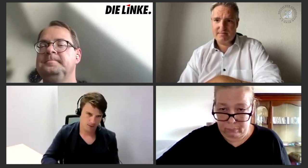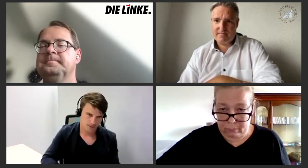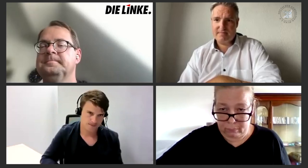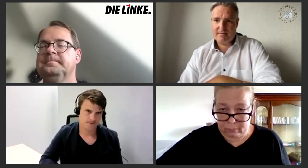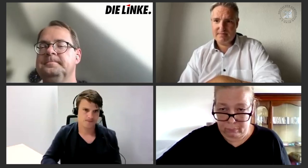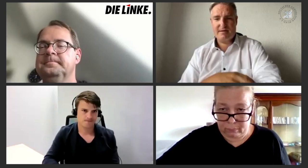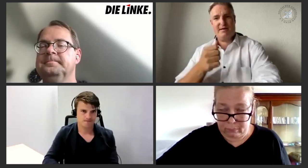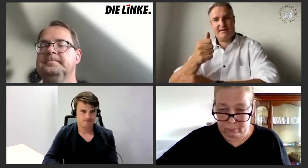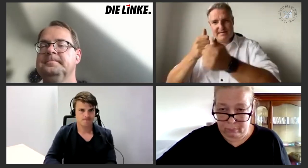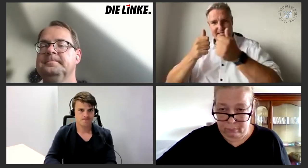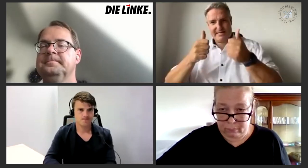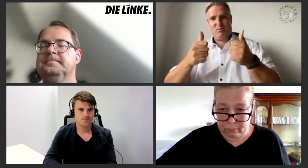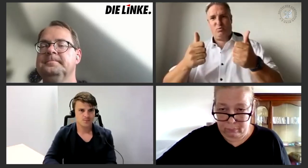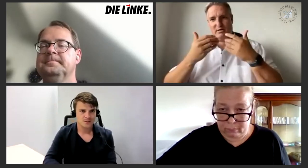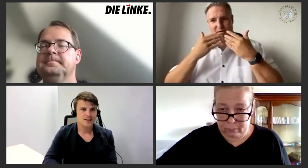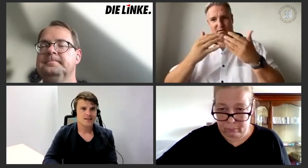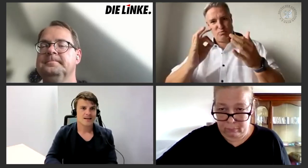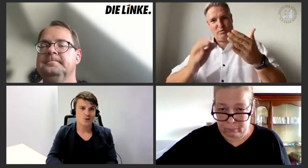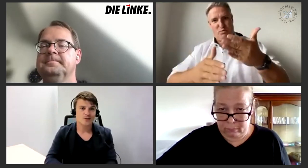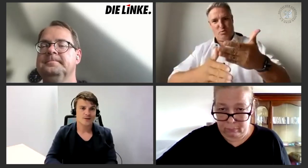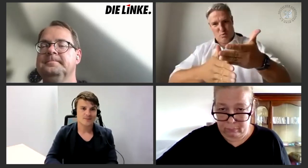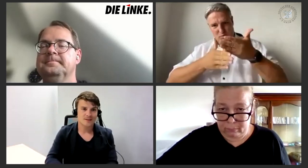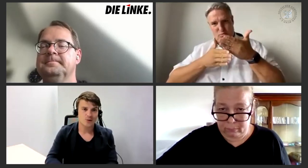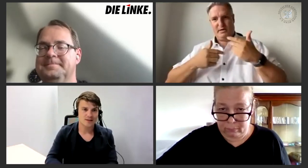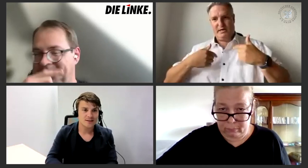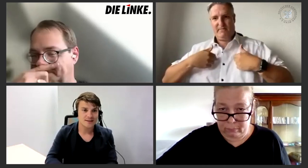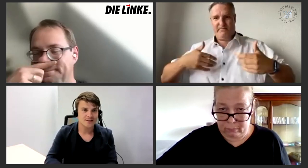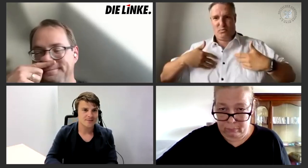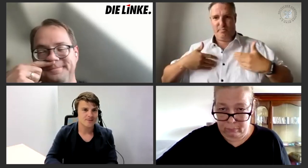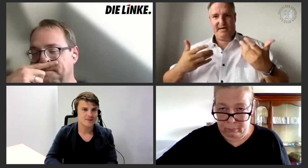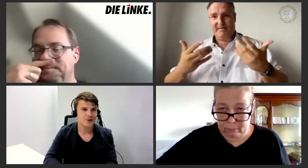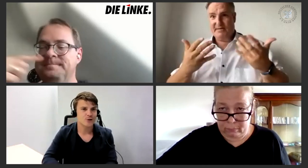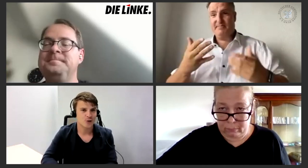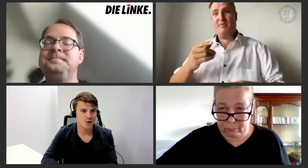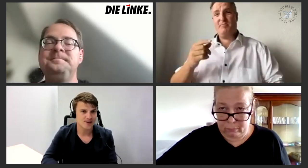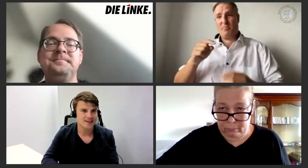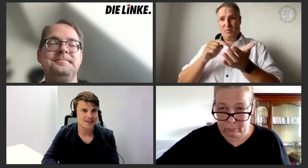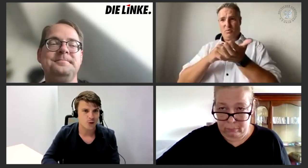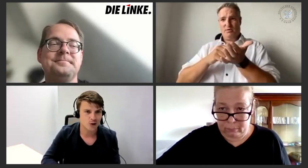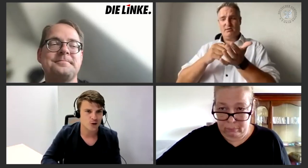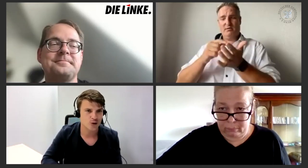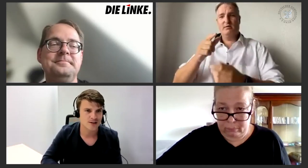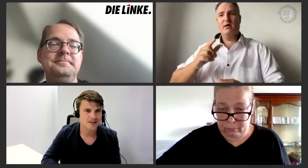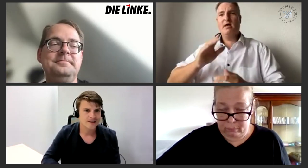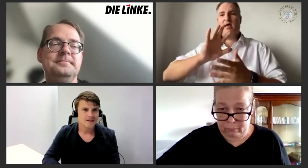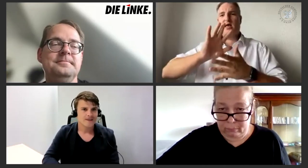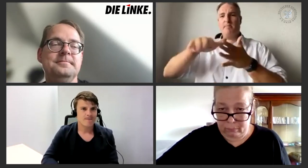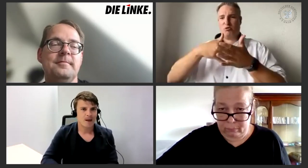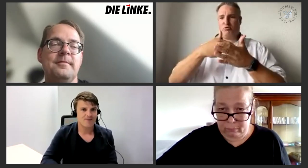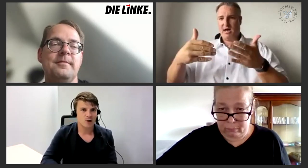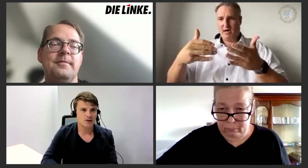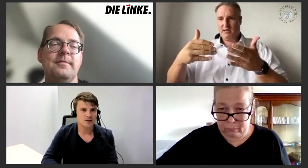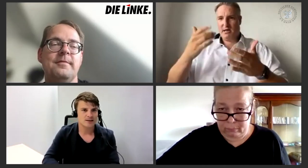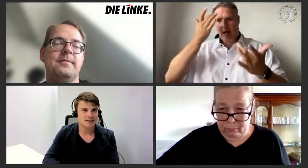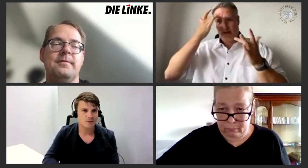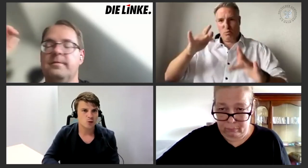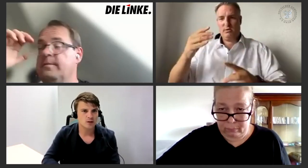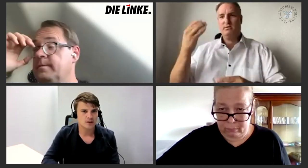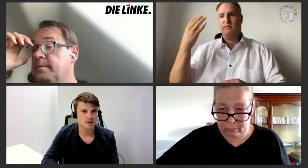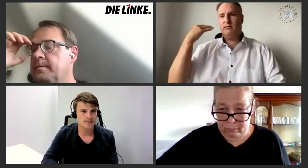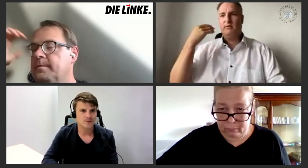Sehr gut, das ist sehr schön zu hören, dass Sie das auch unterstützen.